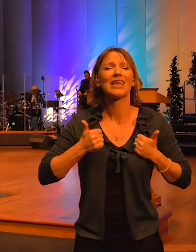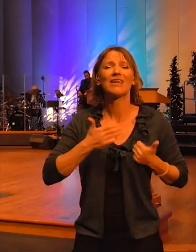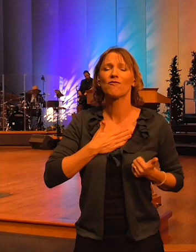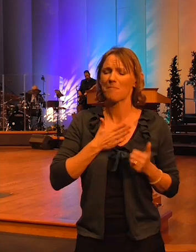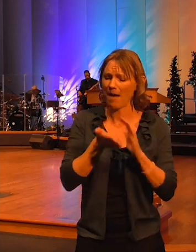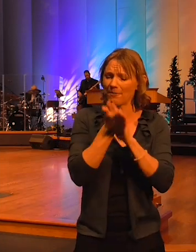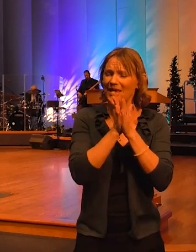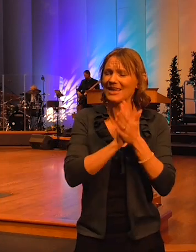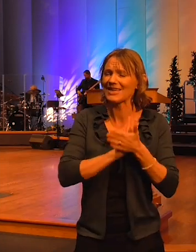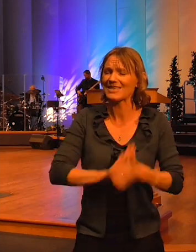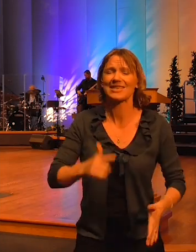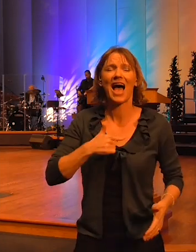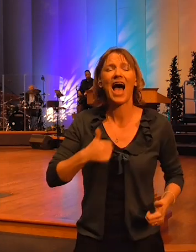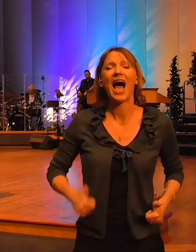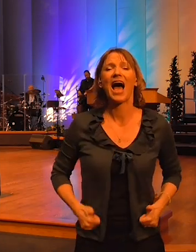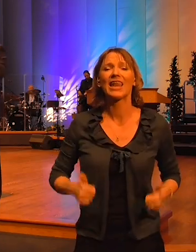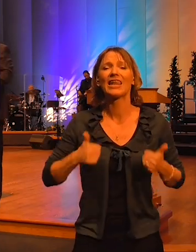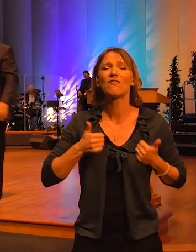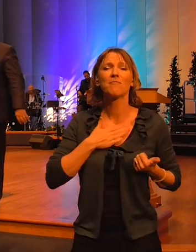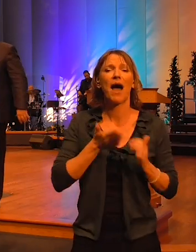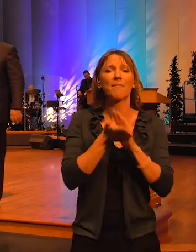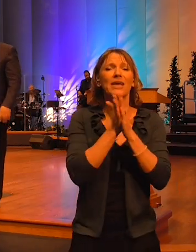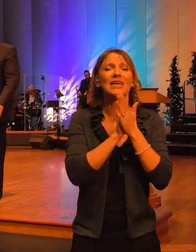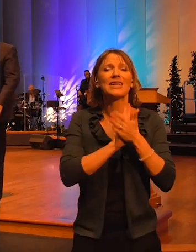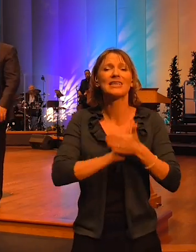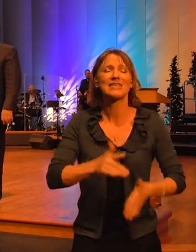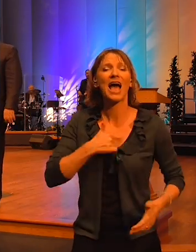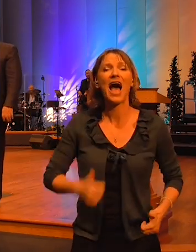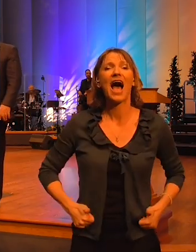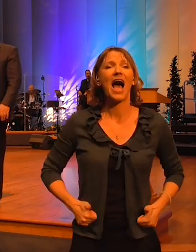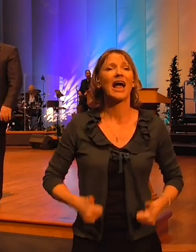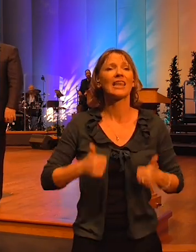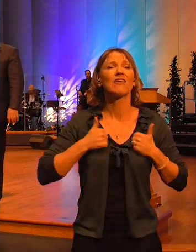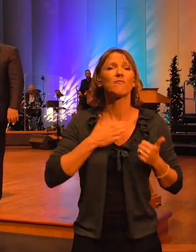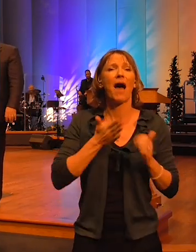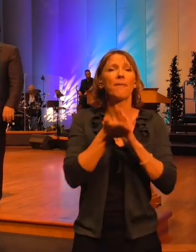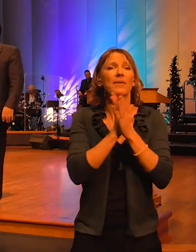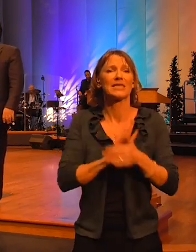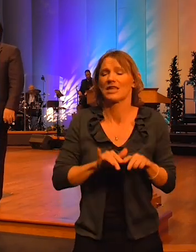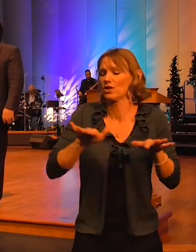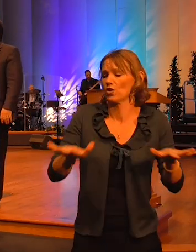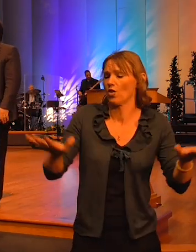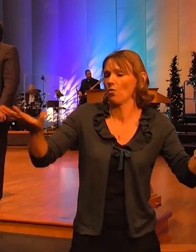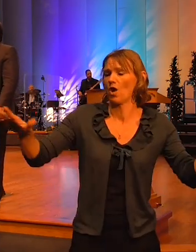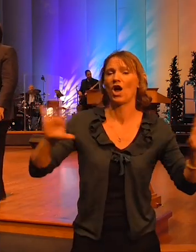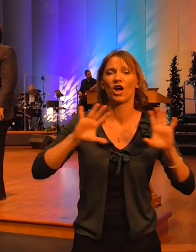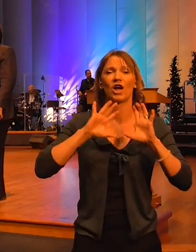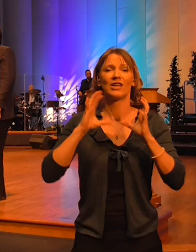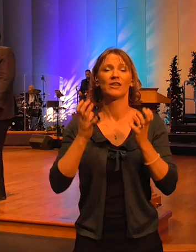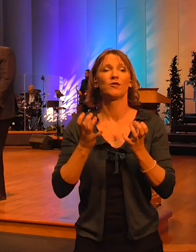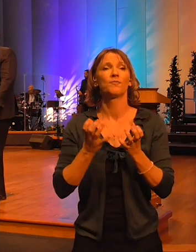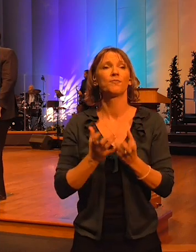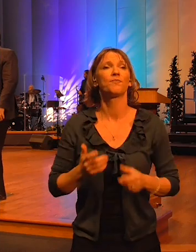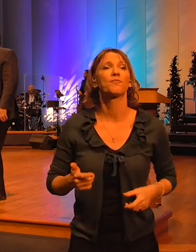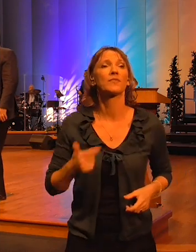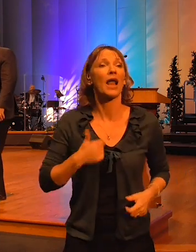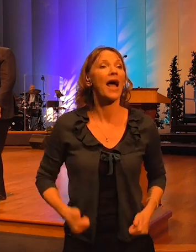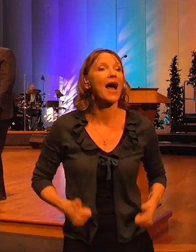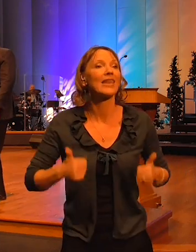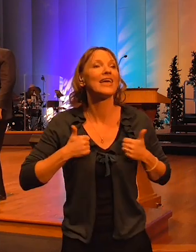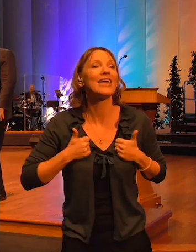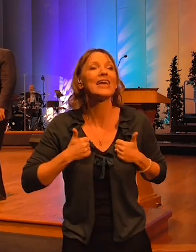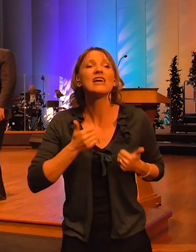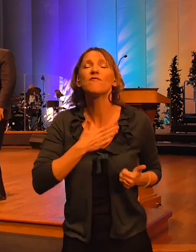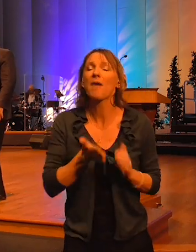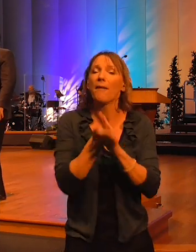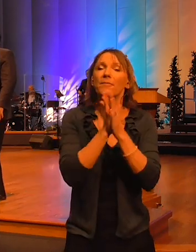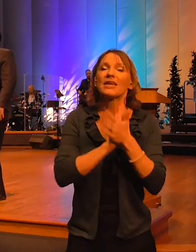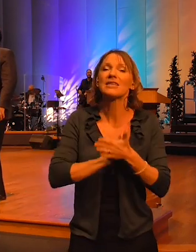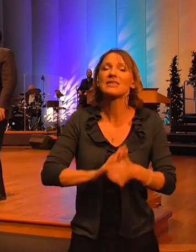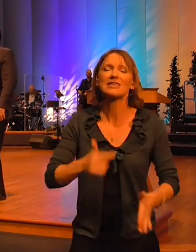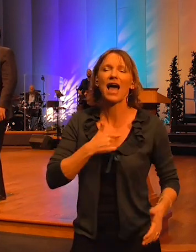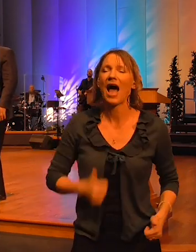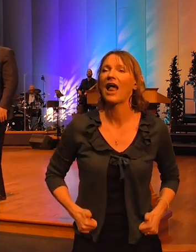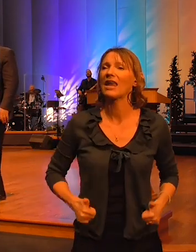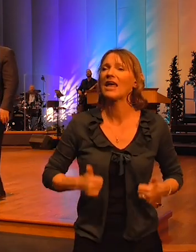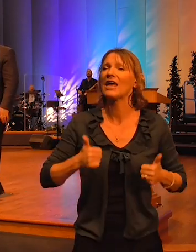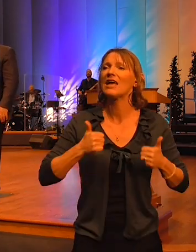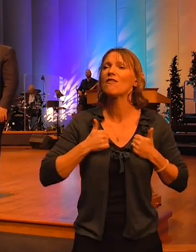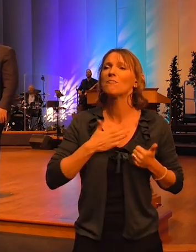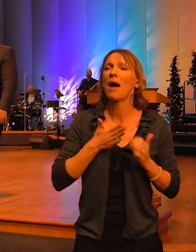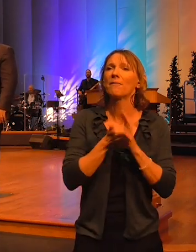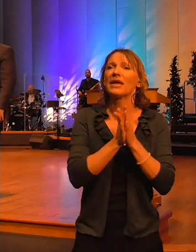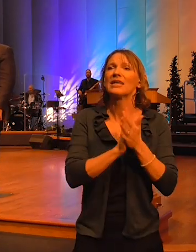mi paz Viviré mi paz Viviré mi paz en el mundo Vivo mi paz Vivo mi paz